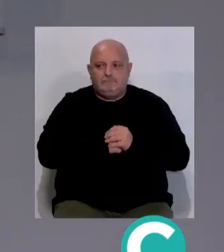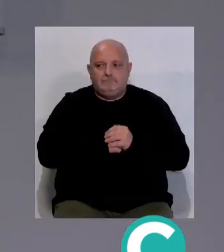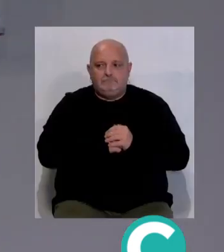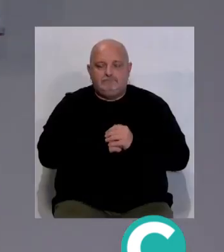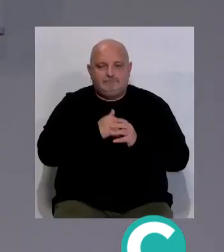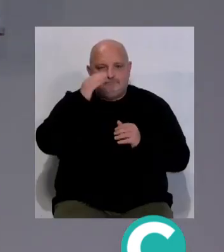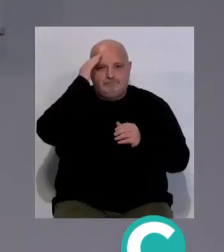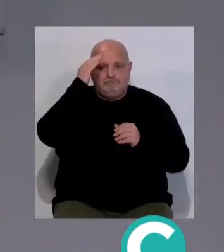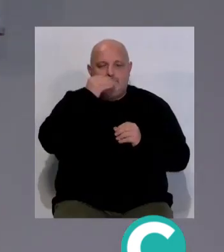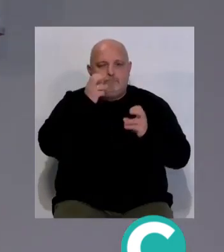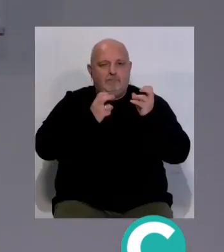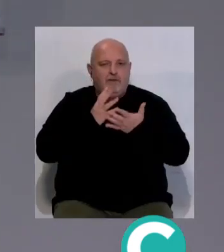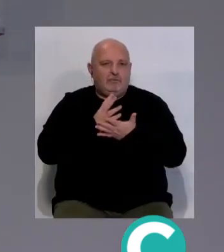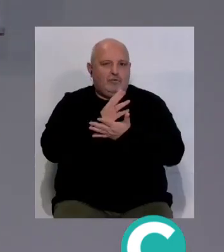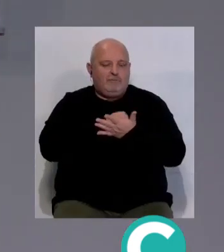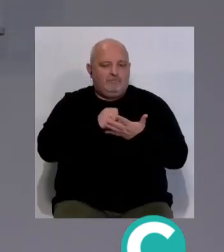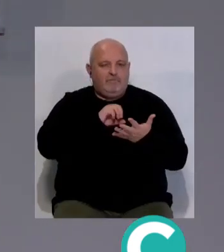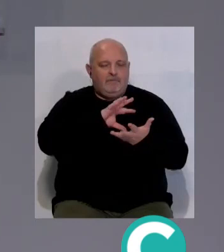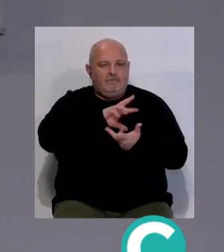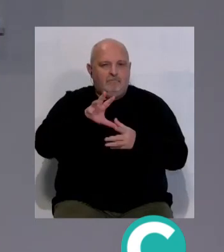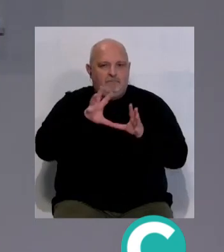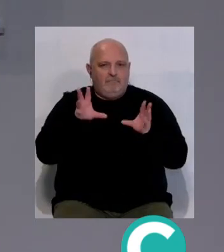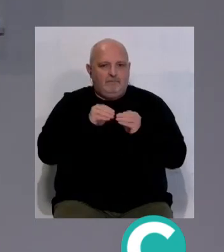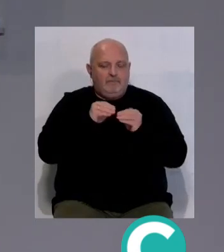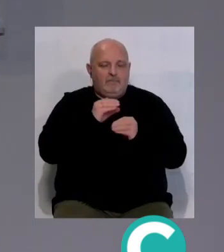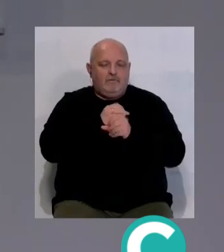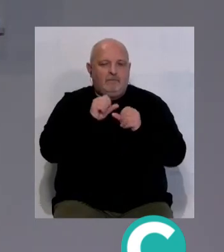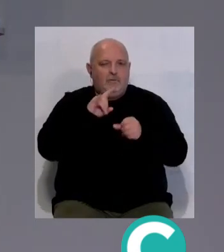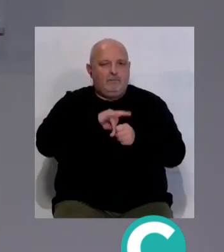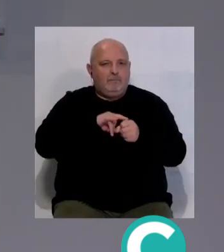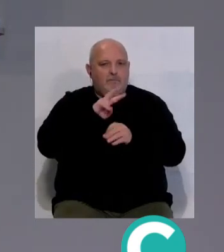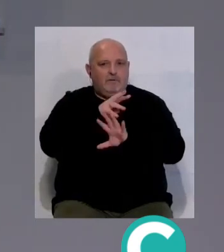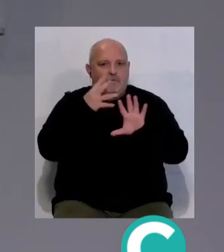Saludos y Sean bienvenidos a una nueva edición de noticias Cádiz en este lunes 29 de enero